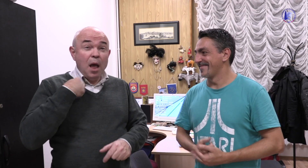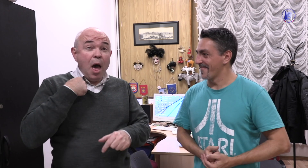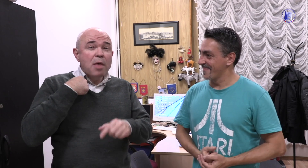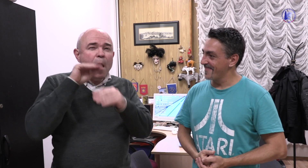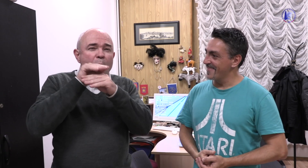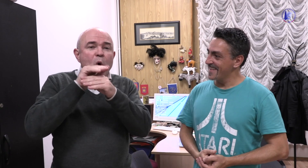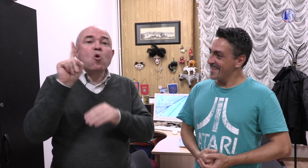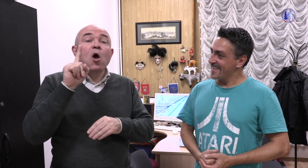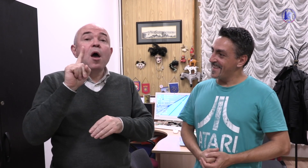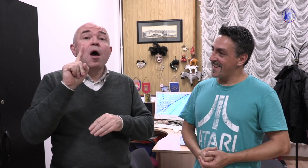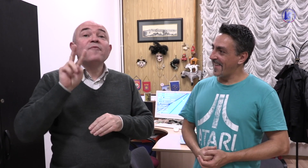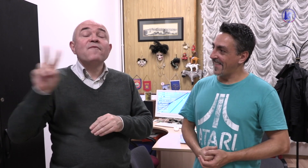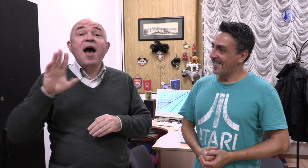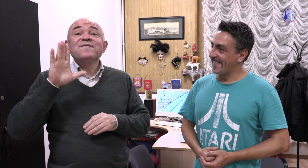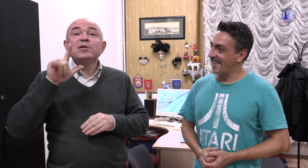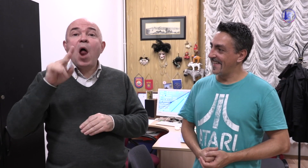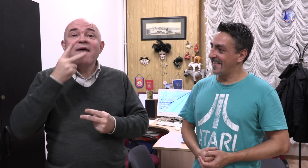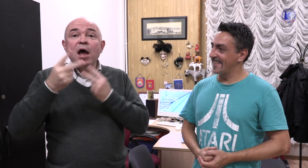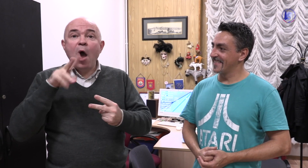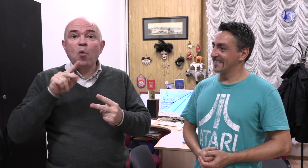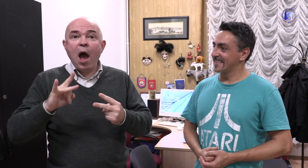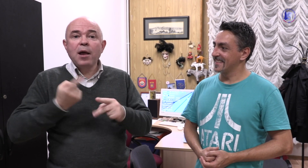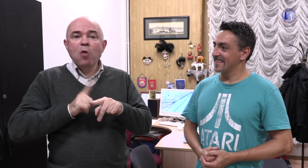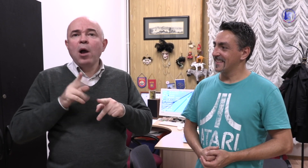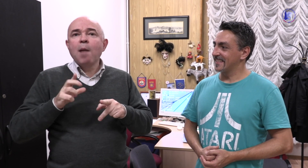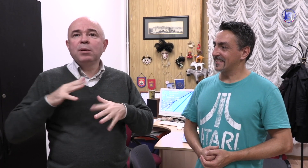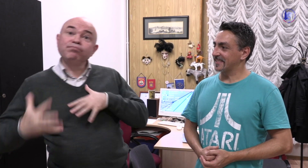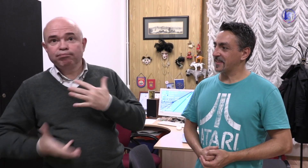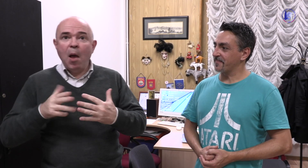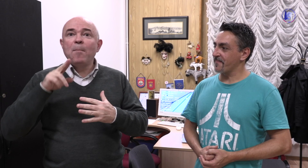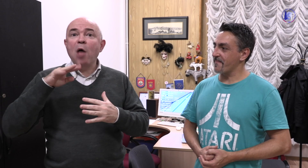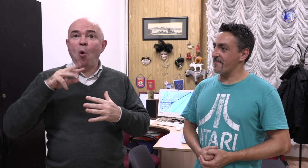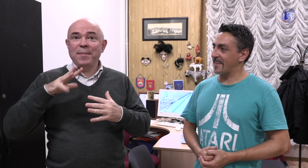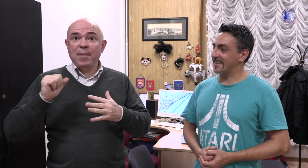Визуал вернакуляр – это род пантомимы.